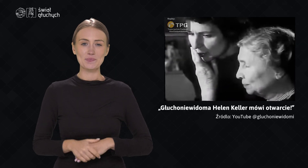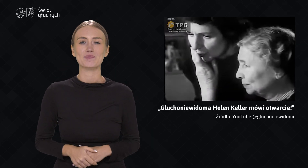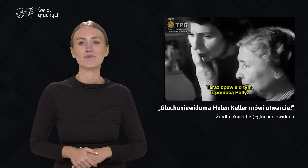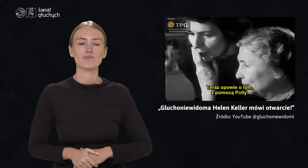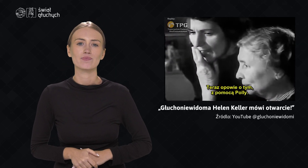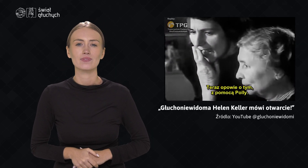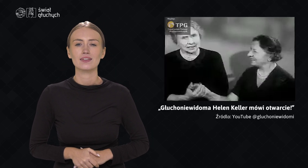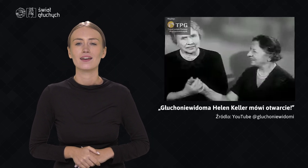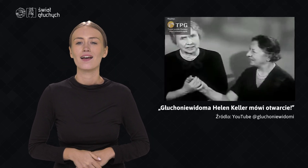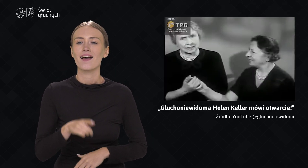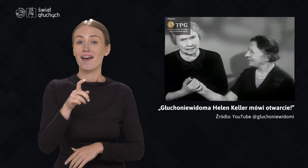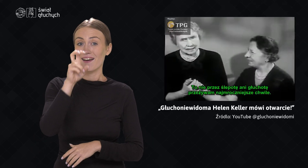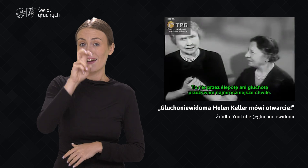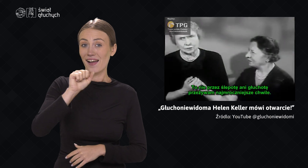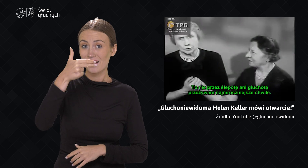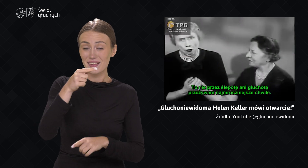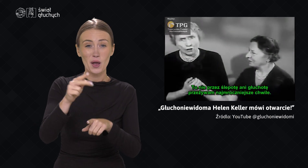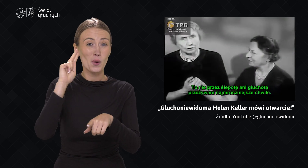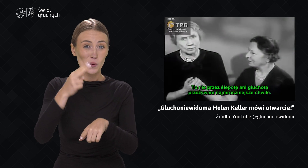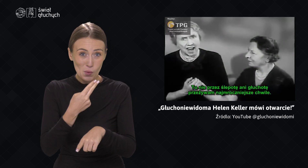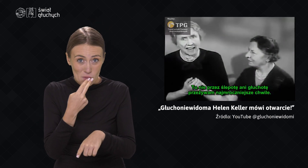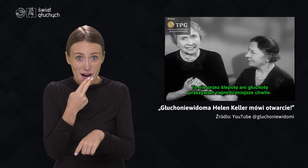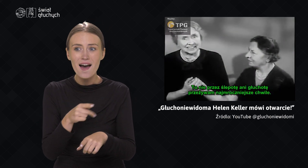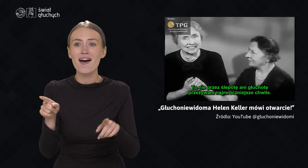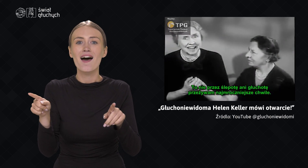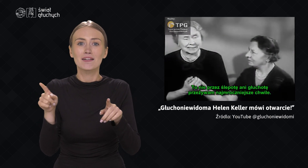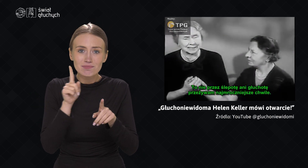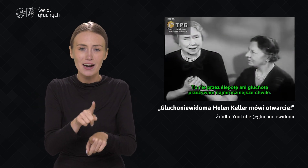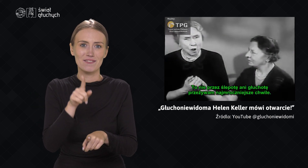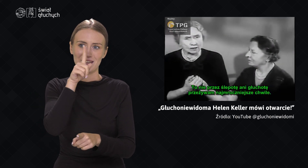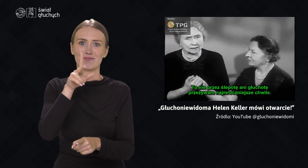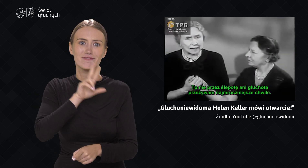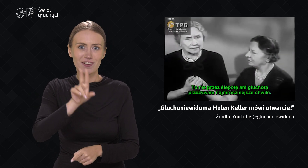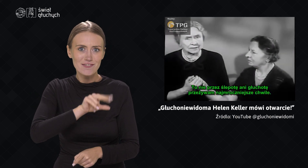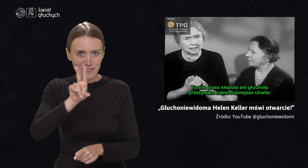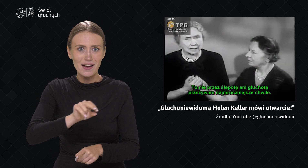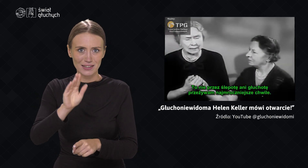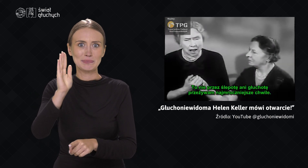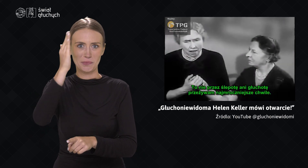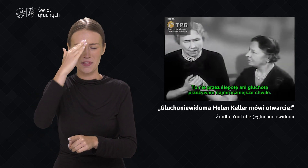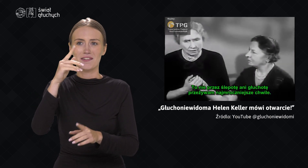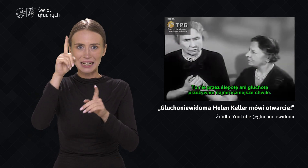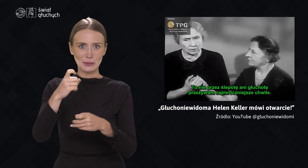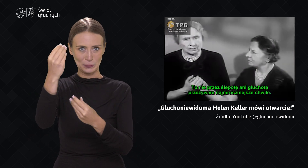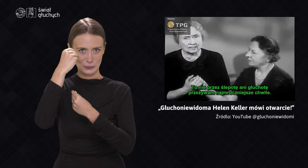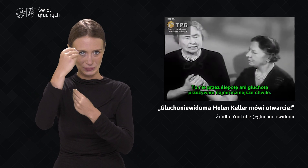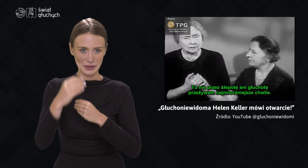Dużym osiągnięciem w edukacji Helen było również to, że jako osoba głucha nauczyła się mówić.